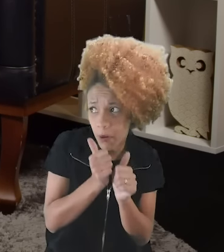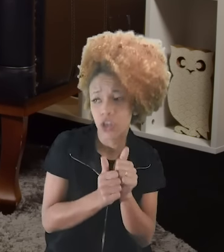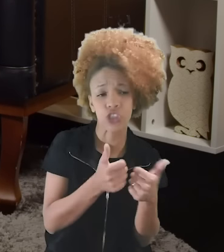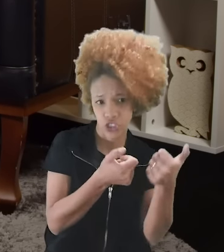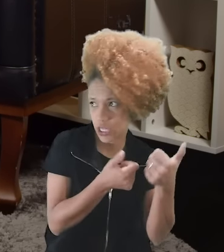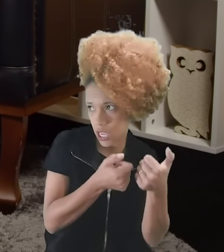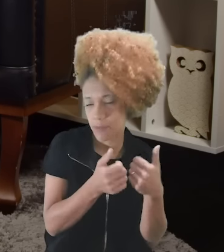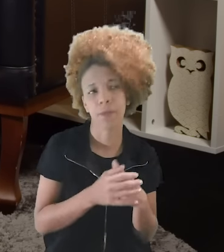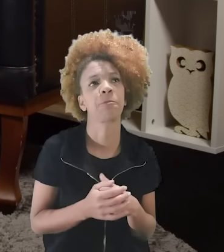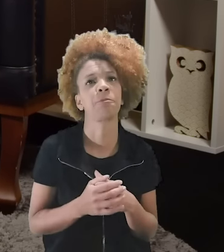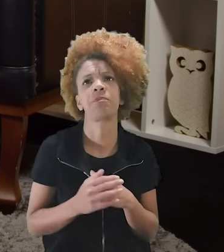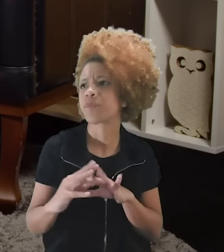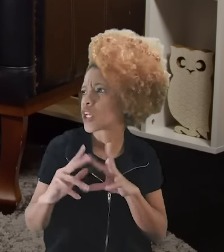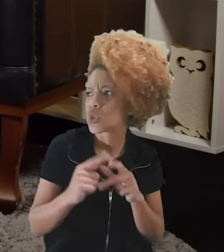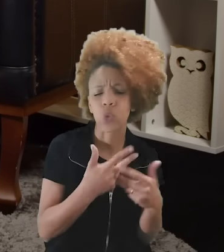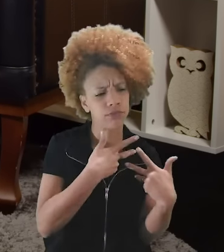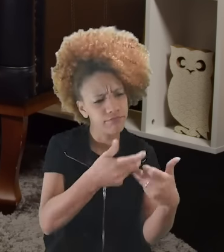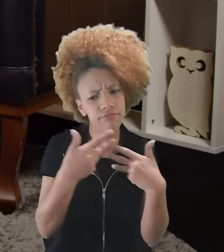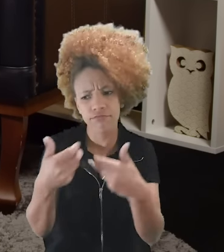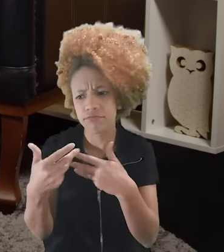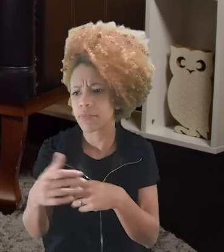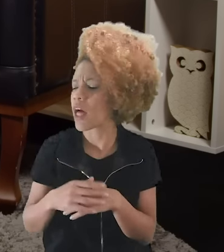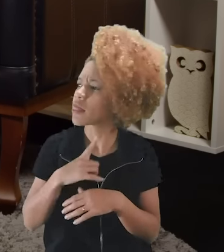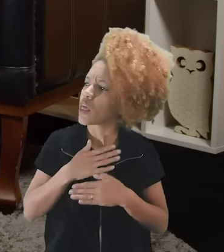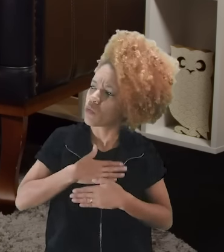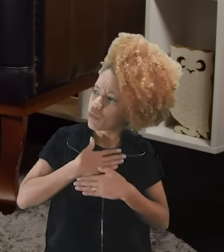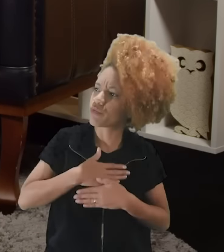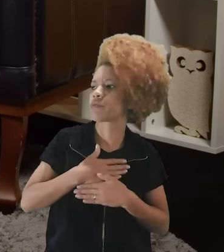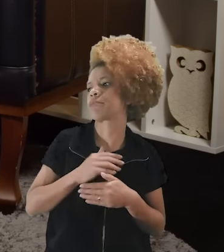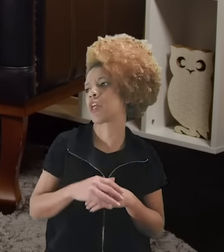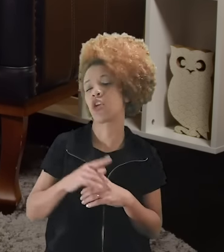esportes de games né esp sim e todos me receberam muito bem então me deu um certo conforto né eu